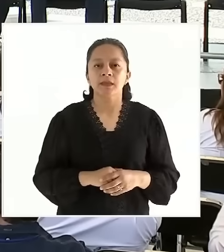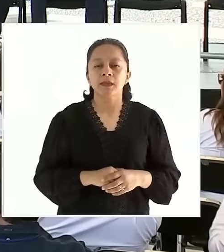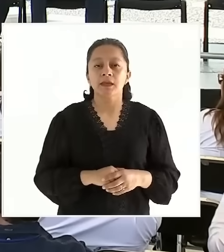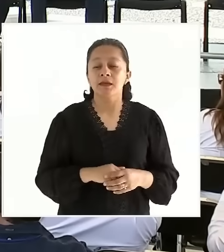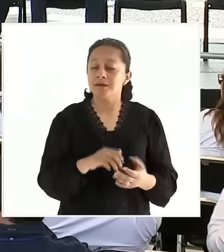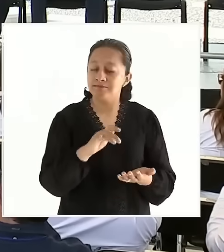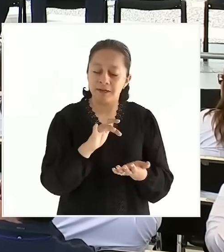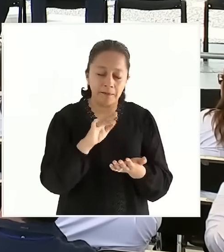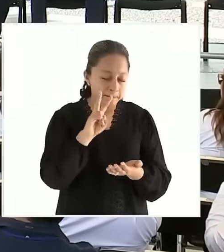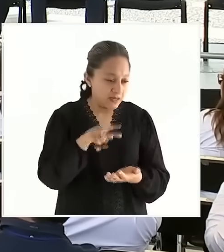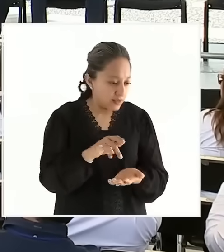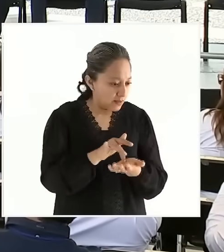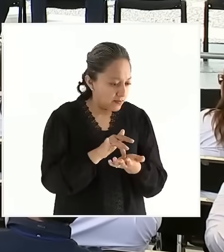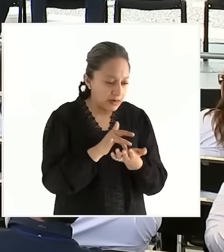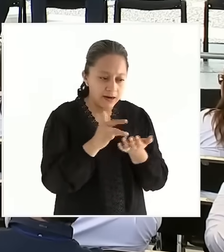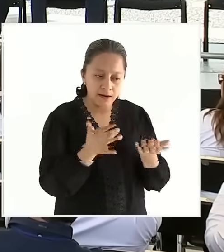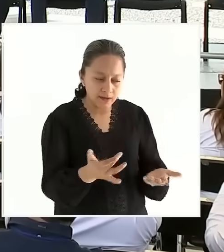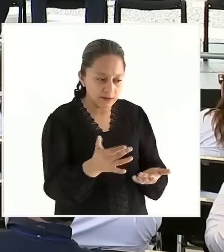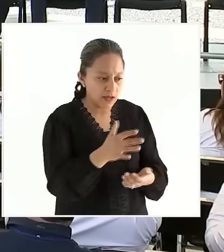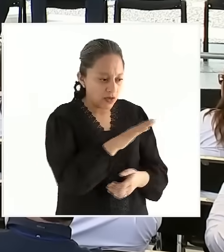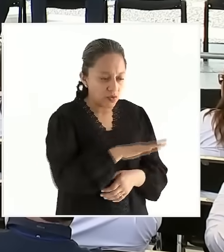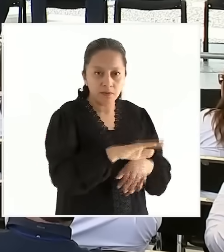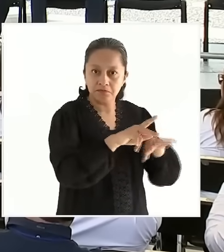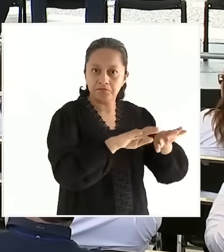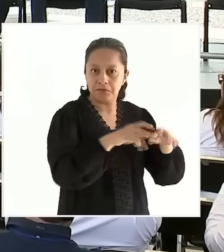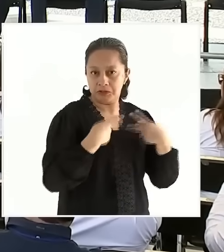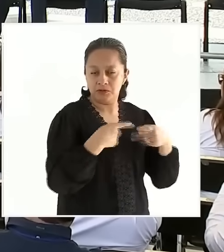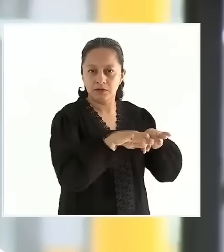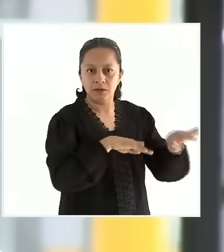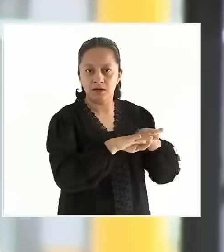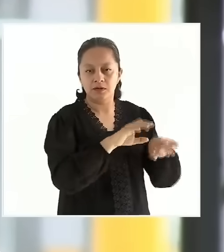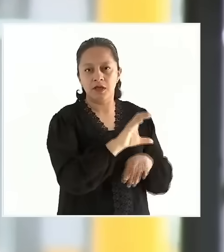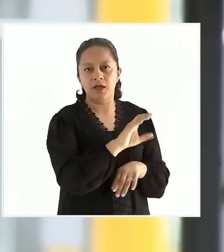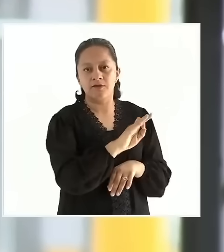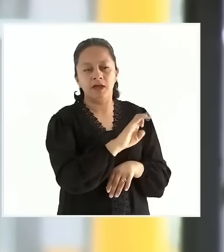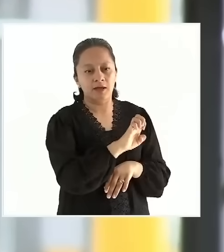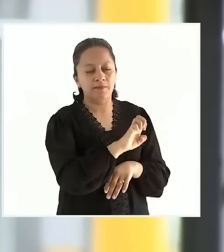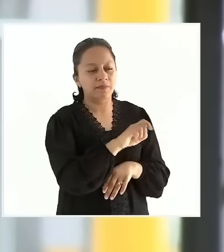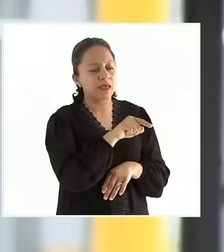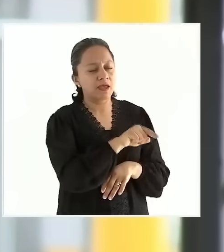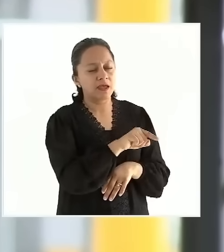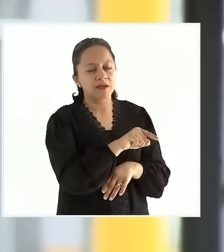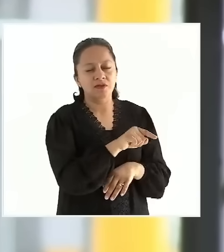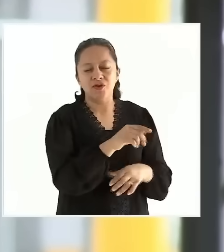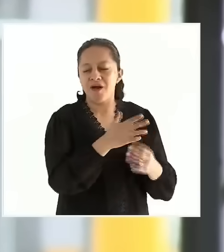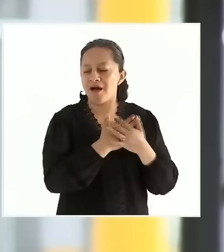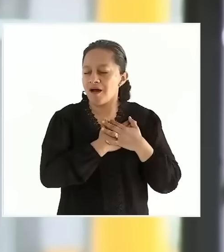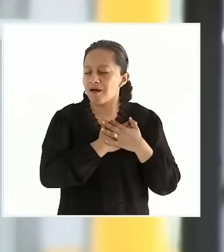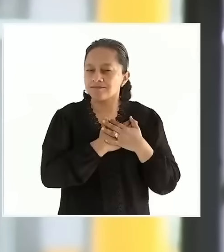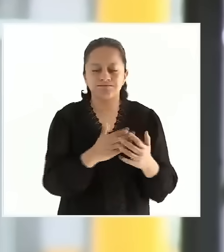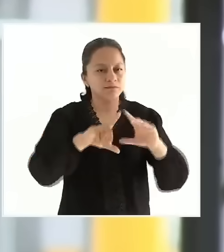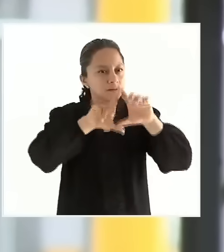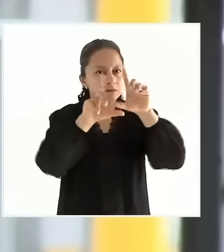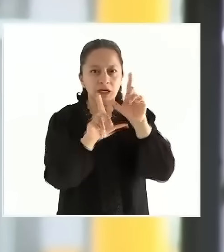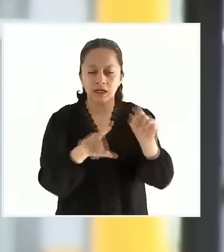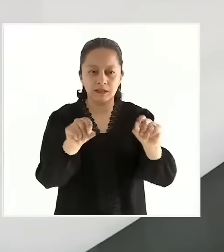que les tenemos a las y a los trabajadores de CFE. aman a su país, aman a Comisión Federal